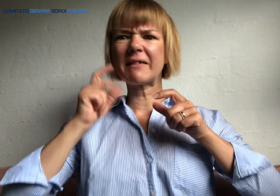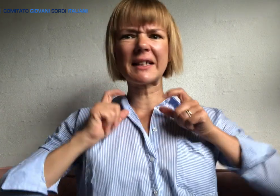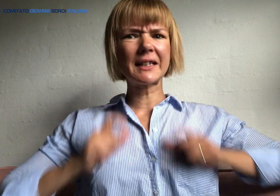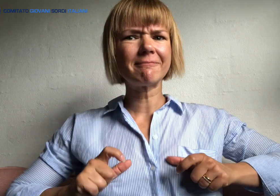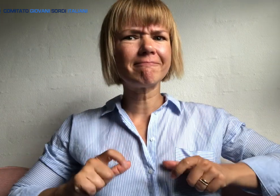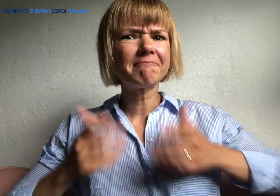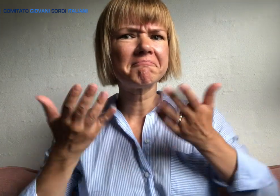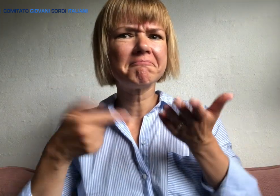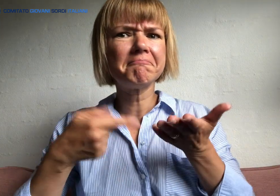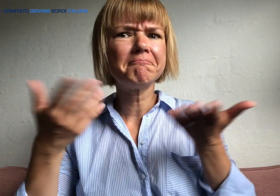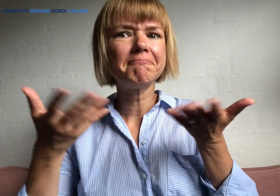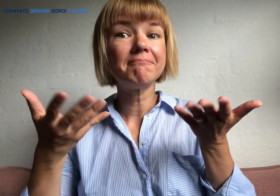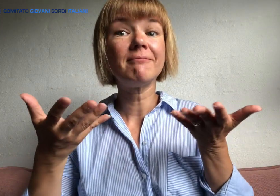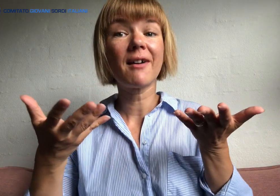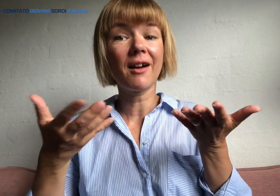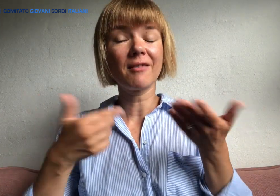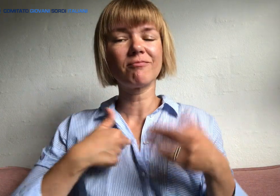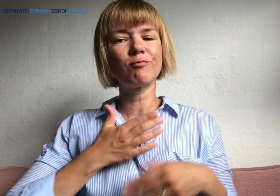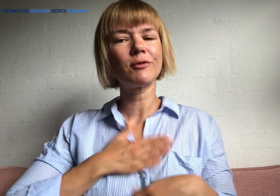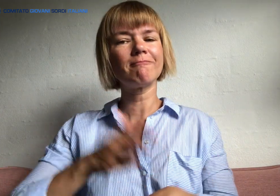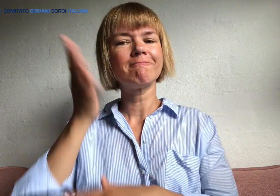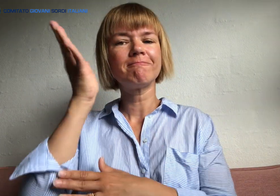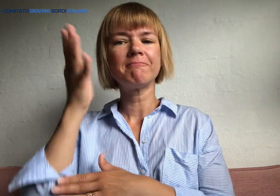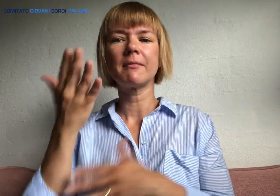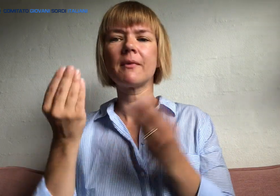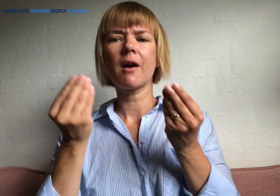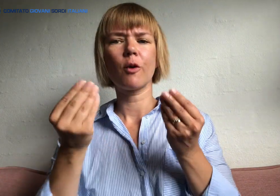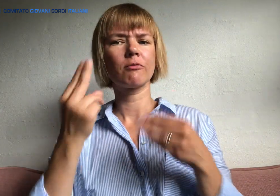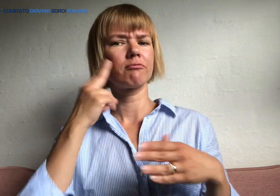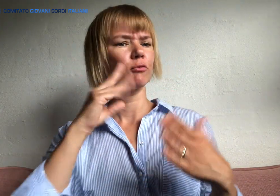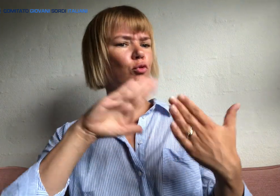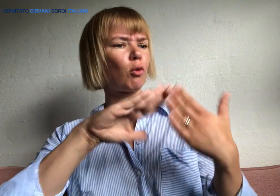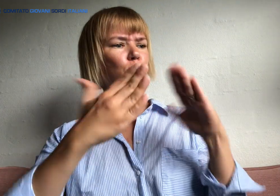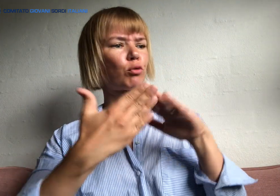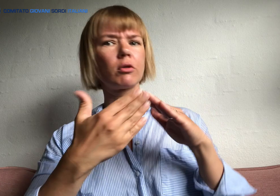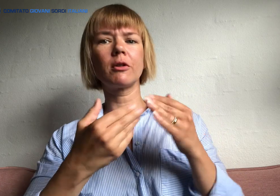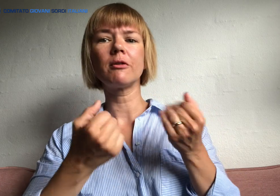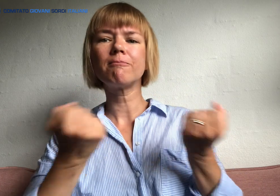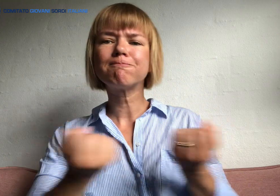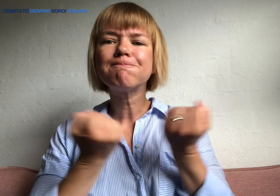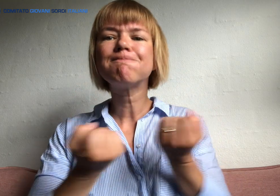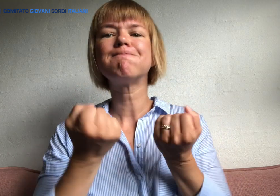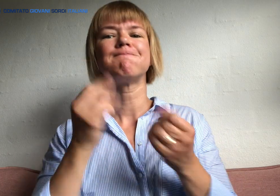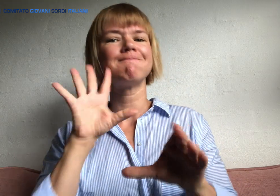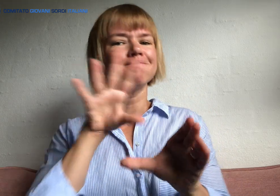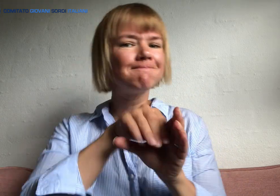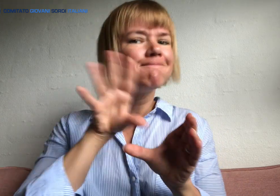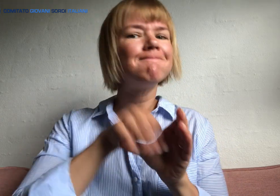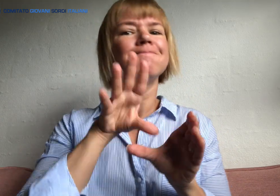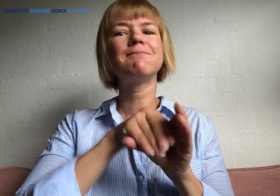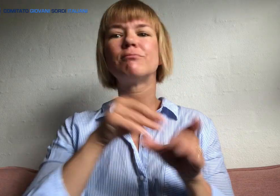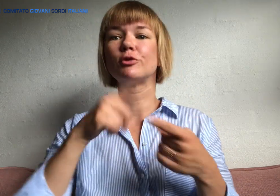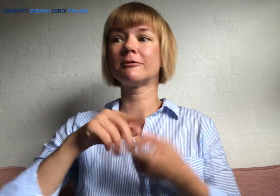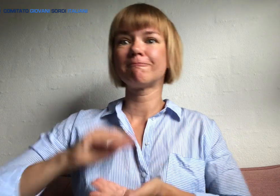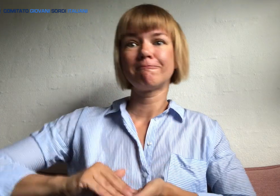Che cosa significa Resilienza delle persone Sorde? Nel mio intervento vorrei dimostrarvi come la conoscenza